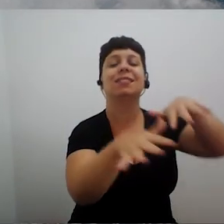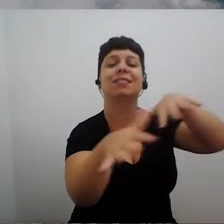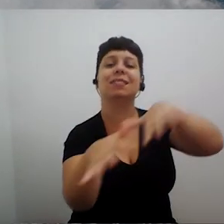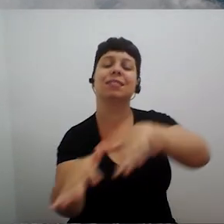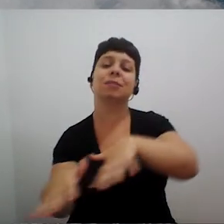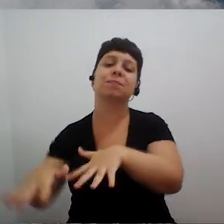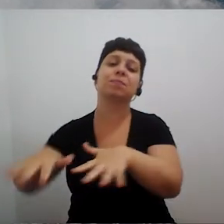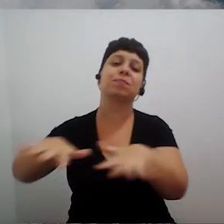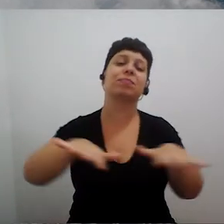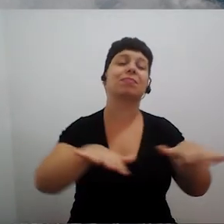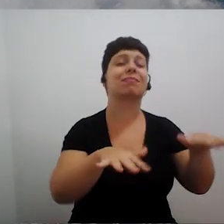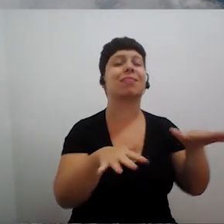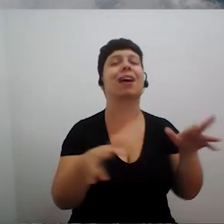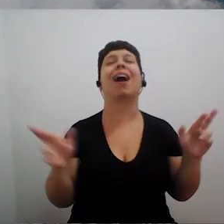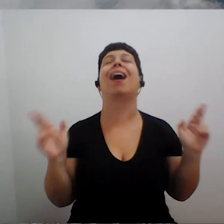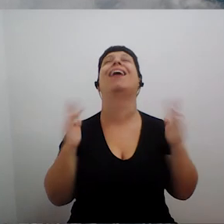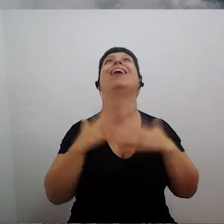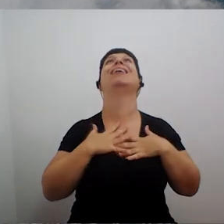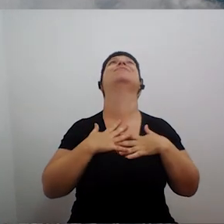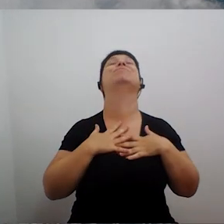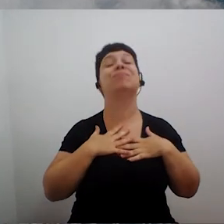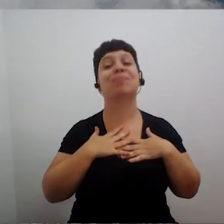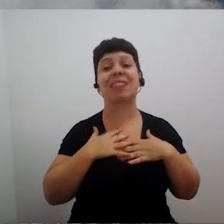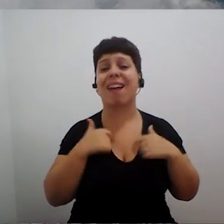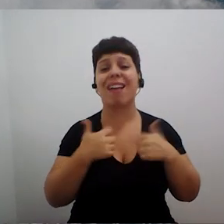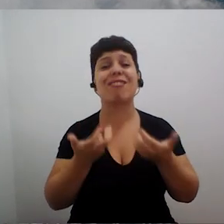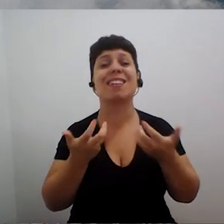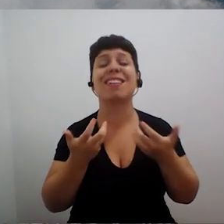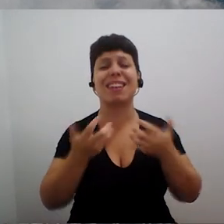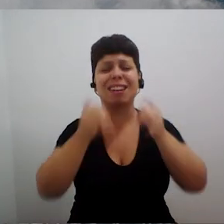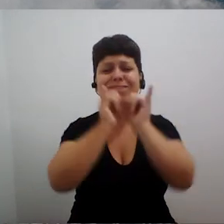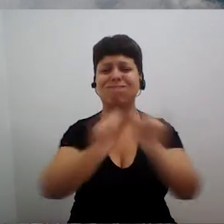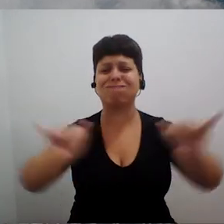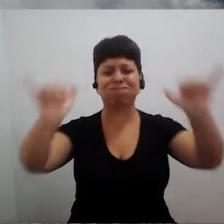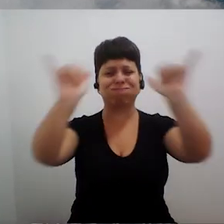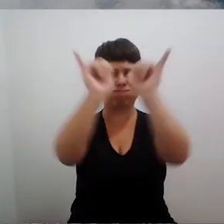Ah, se o mundo inteiro me pudesse ouvir